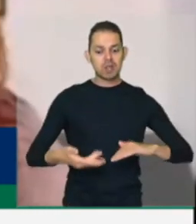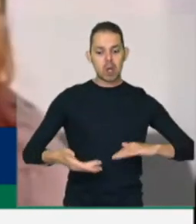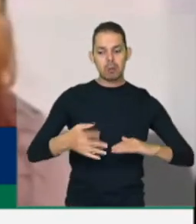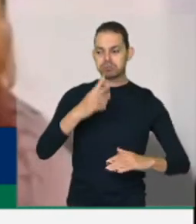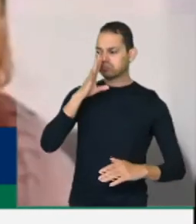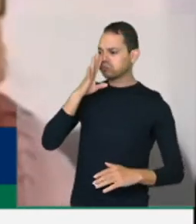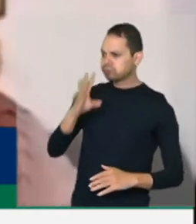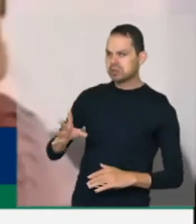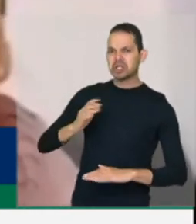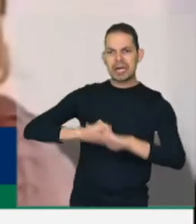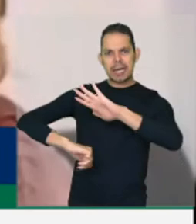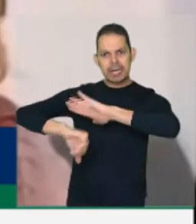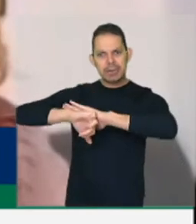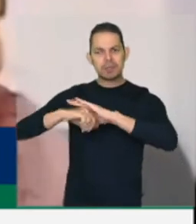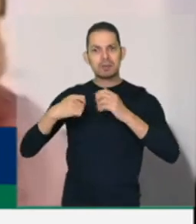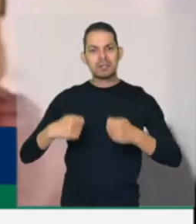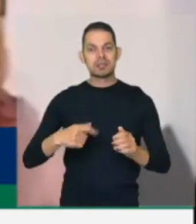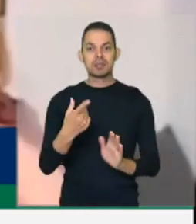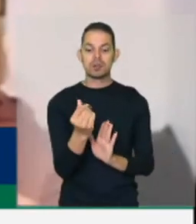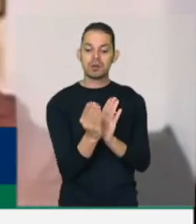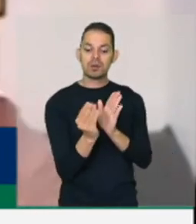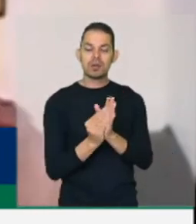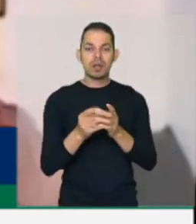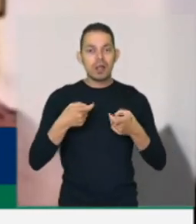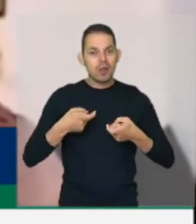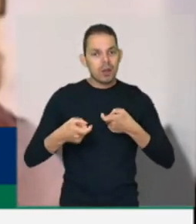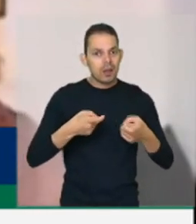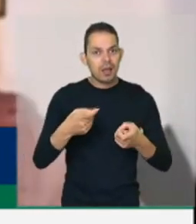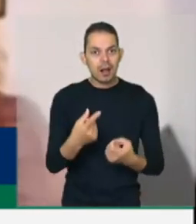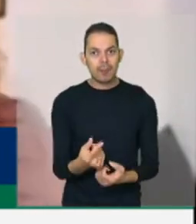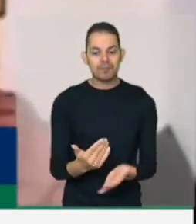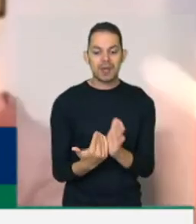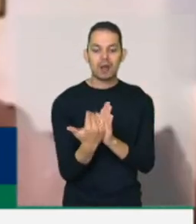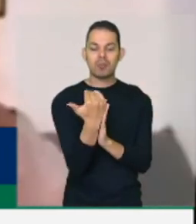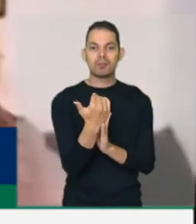ORÇAMENTO DE GUERRA PARA AUMENTAR O AUXÍLIO-EMERGENCIAL PARA OS 600 REAIS. NÓS DEVERÍAMOS